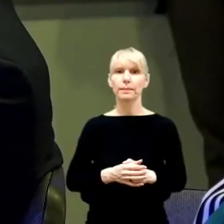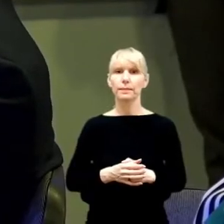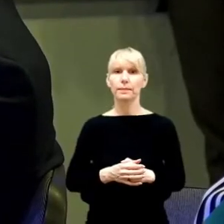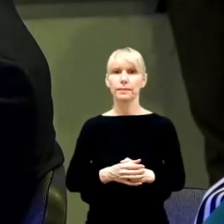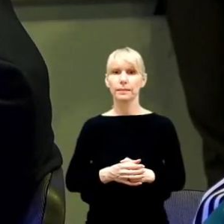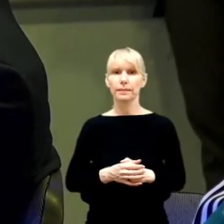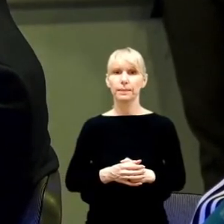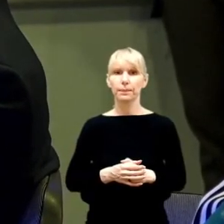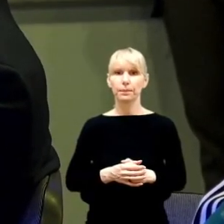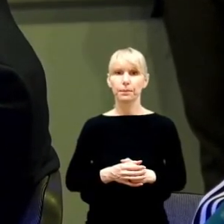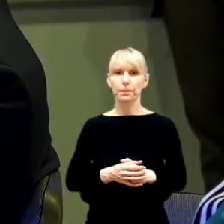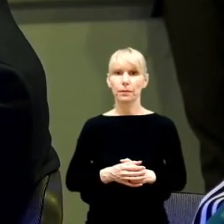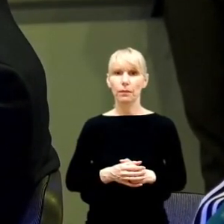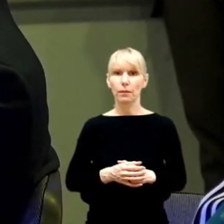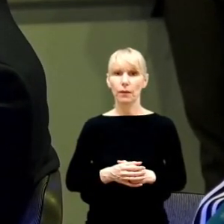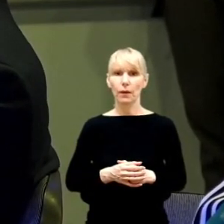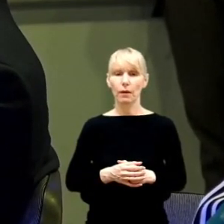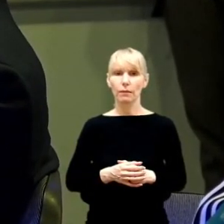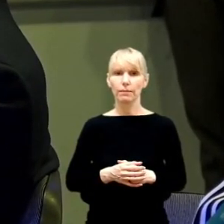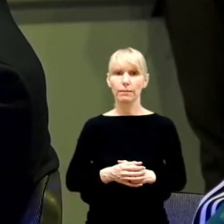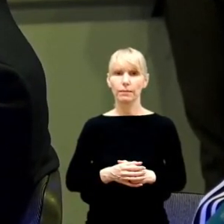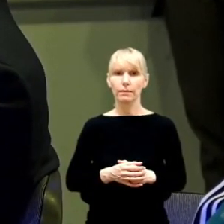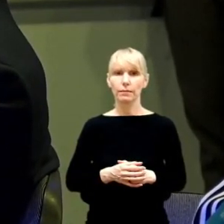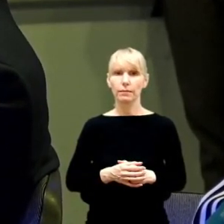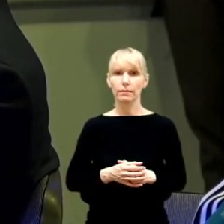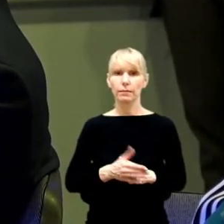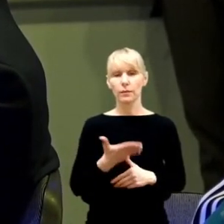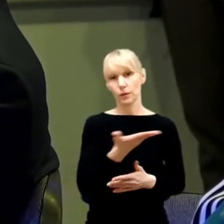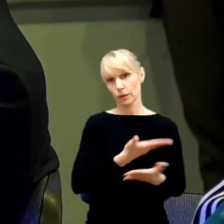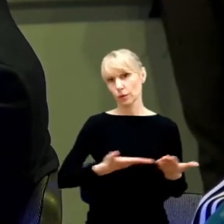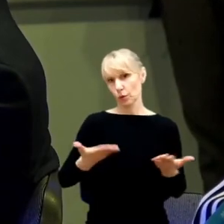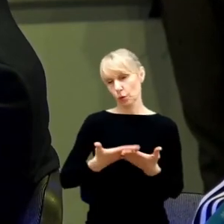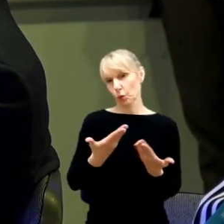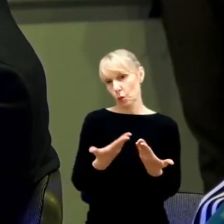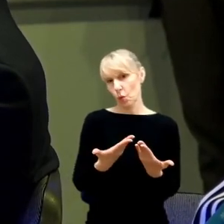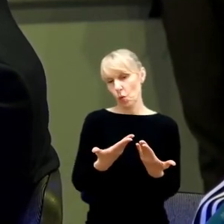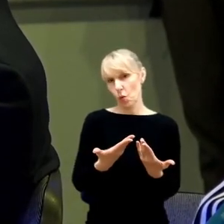Ale my chcemy powiedzieć, że nam się z Pleszewem dobrze współpracuje.